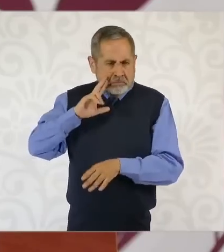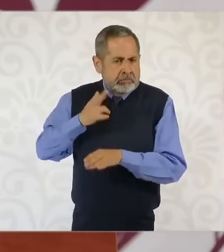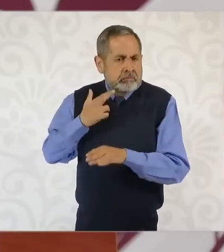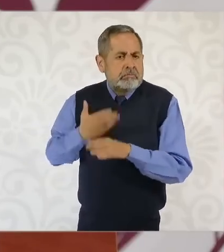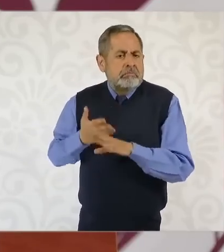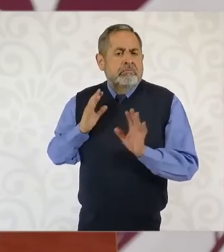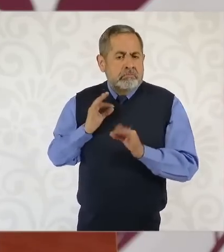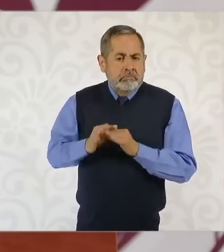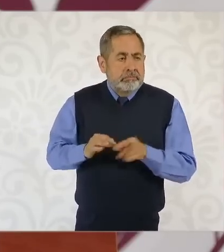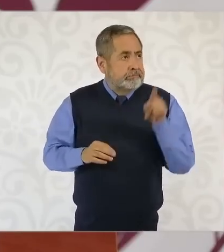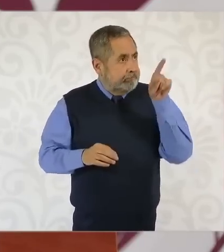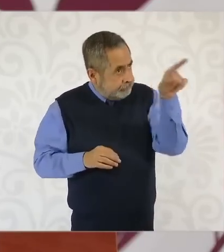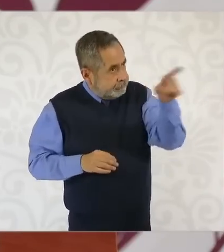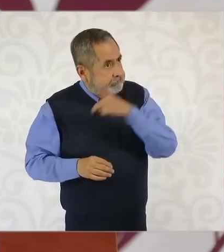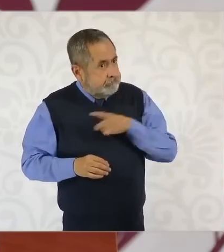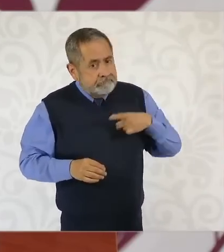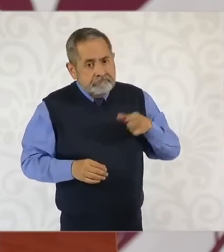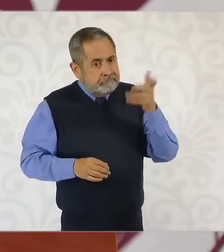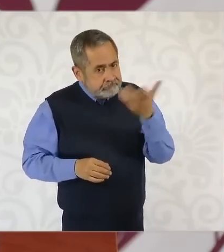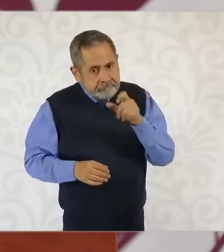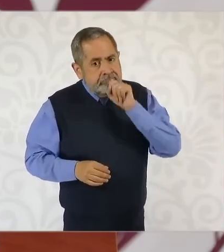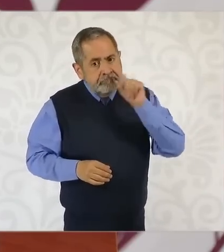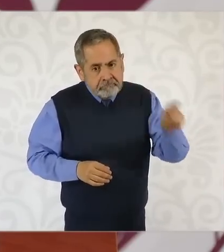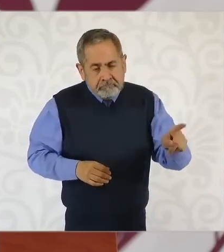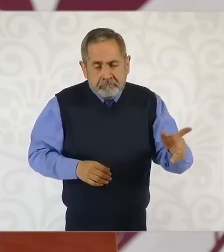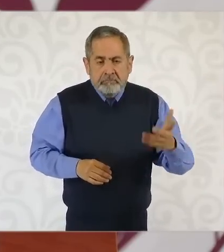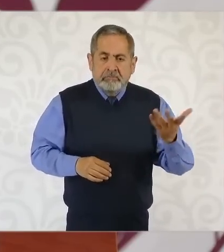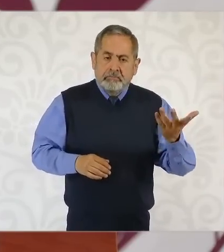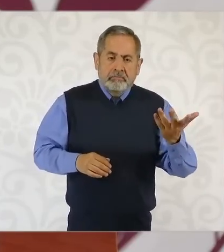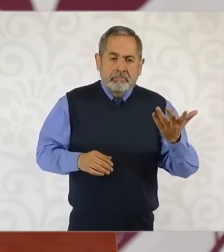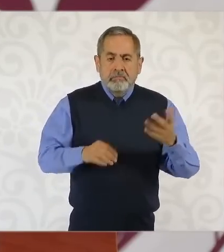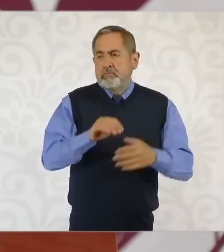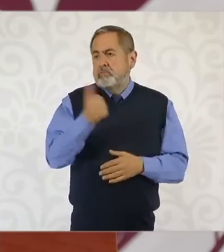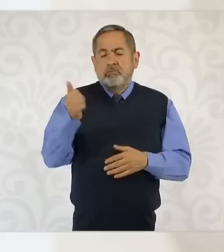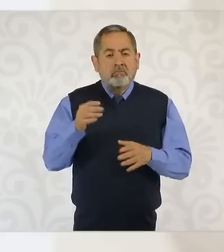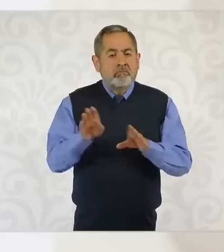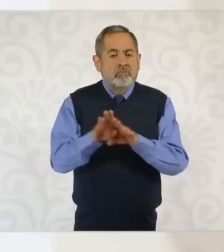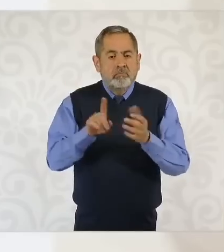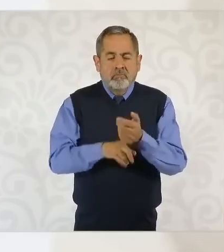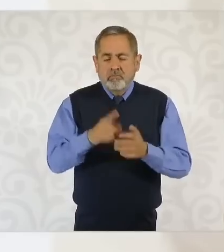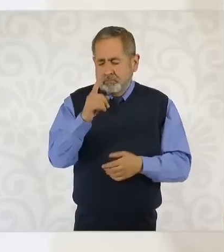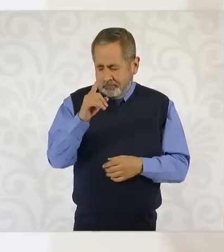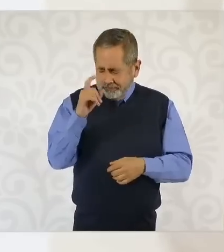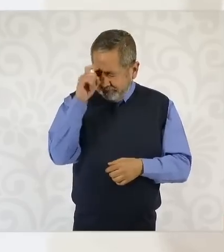ellos también les toca una parte de Estados Unidos y la otra muy importante la crisis del consumo de